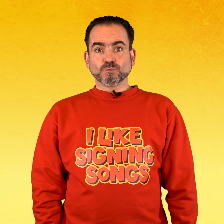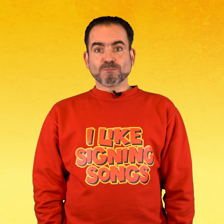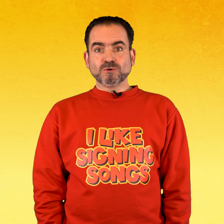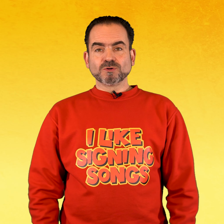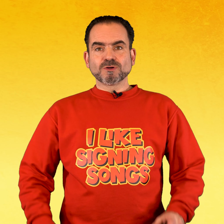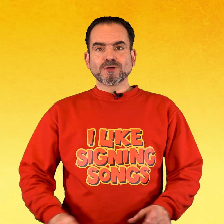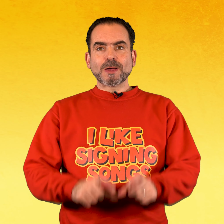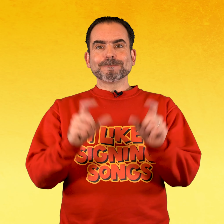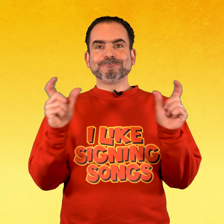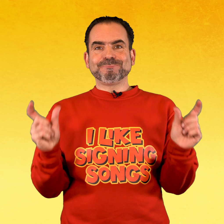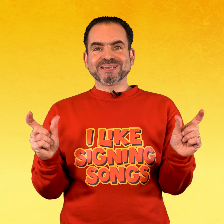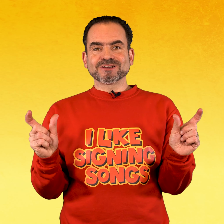One more big